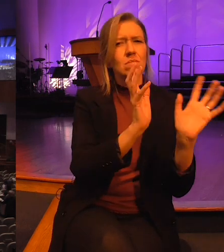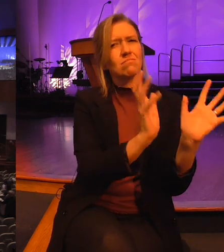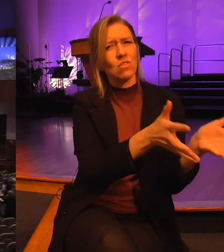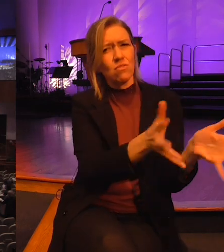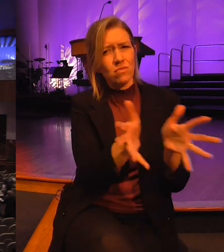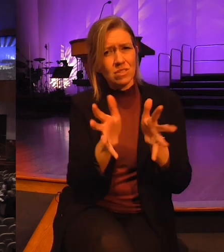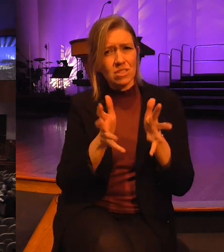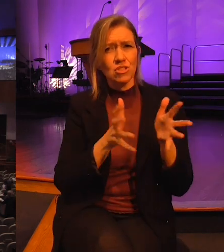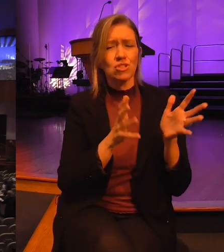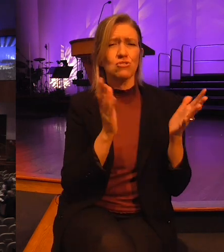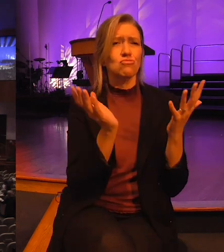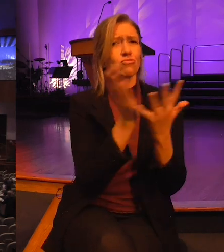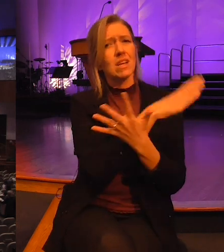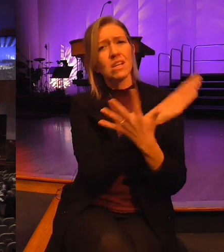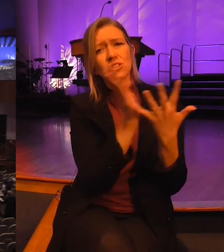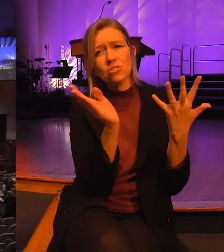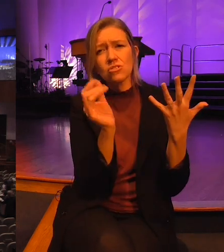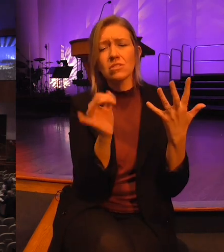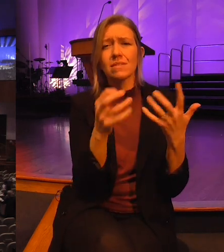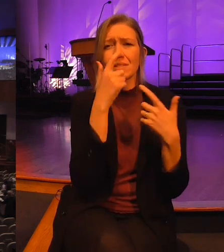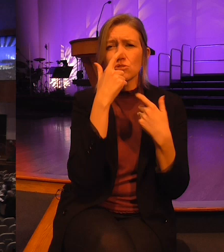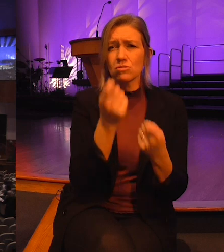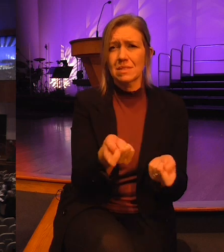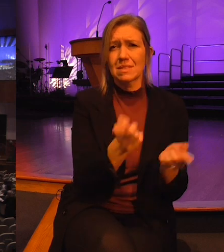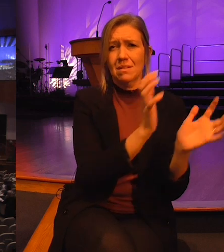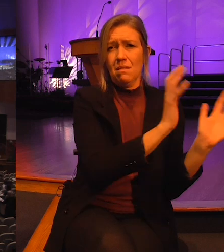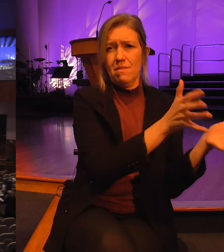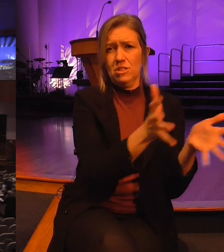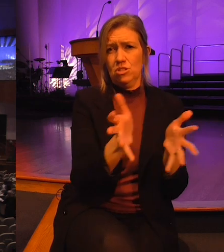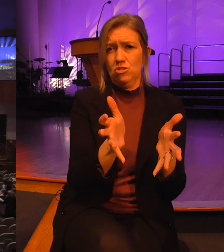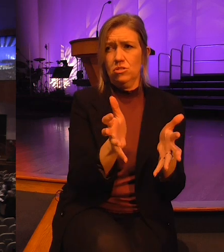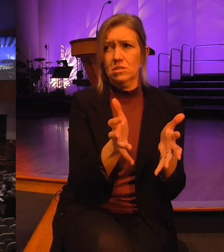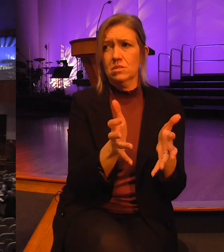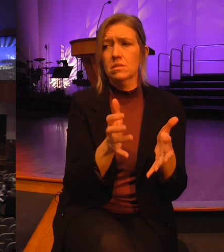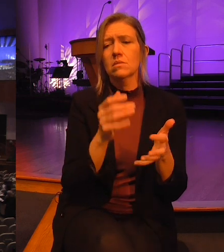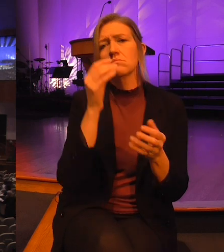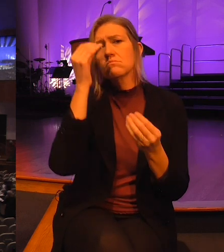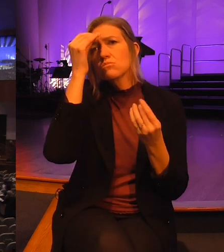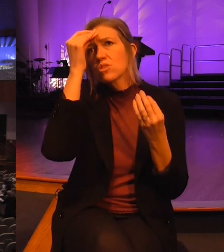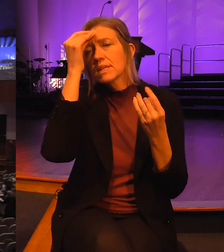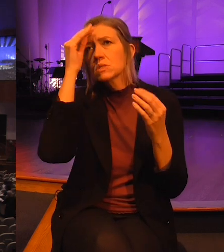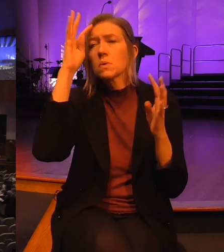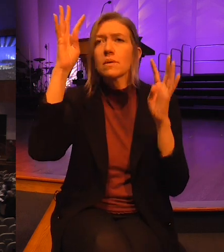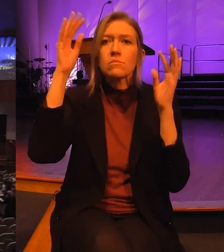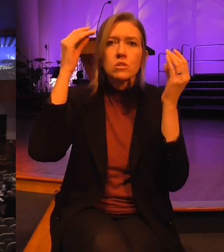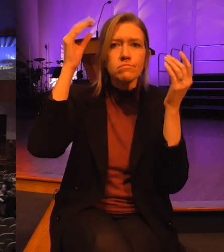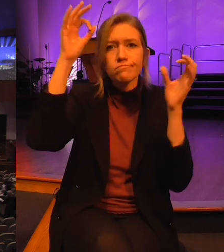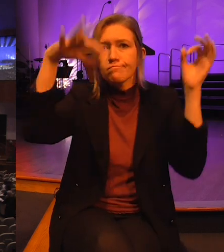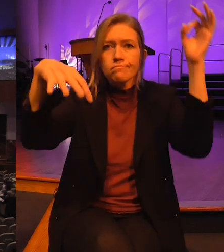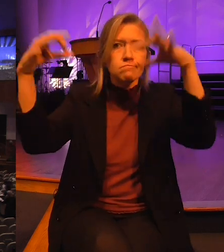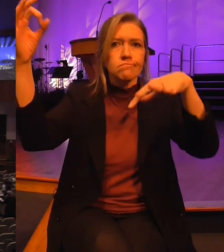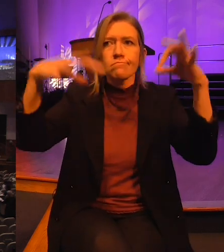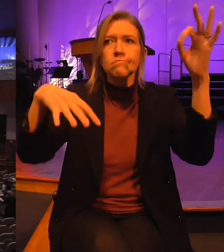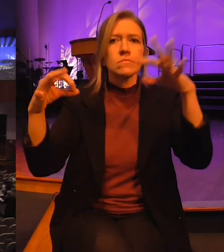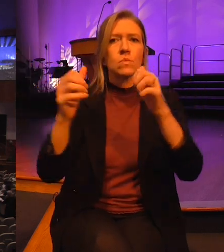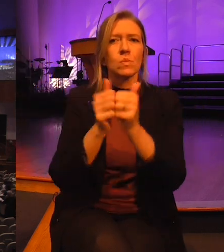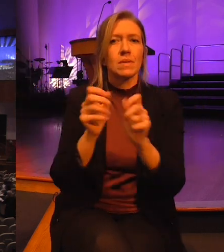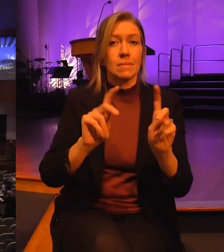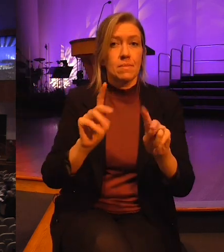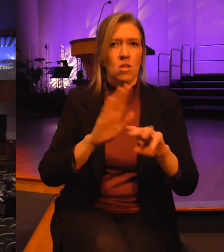Ing e interesantes um lluvia de ideas con personas en proyectos lo que no es